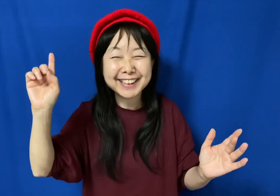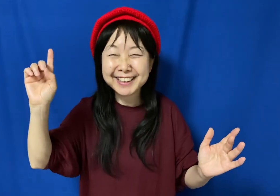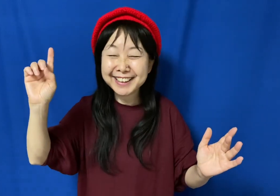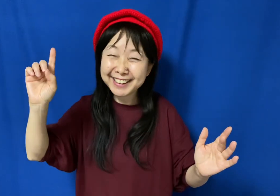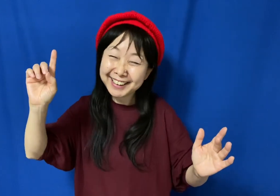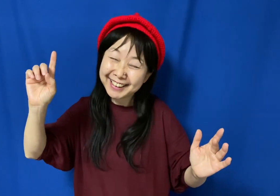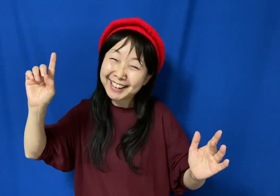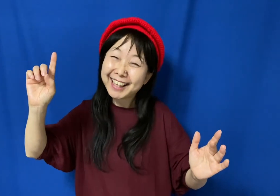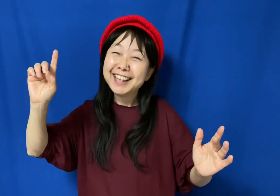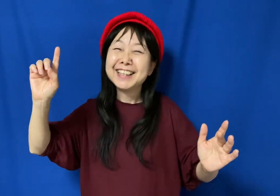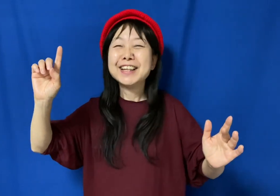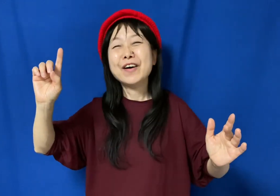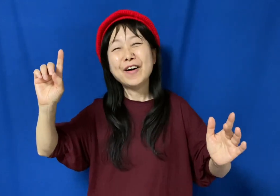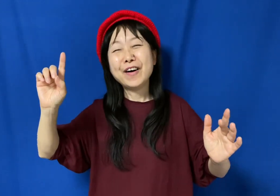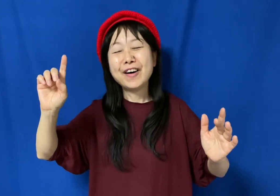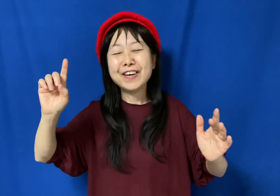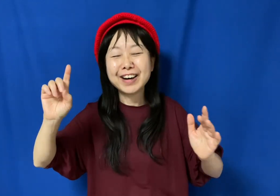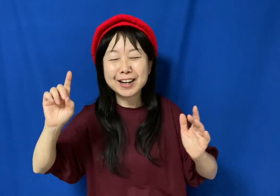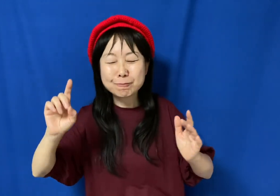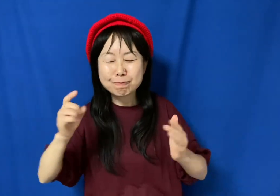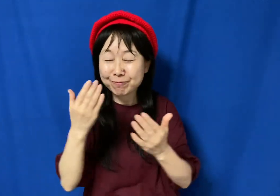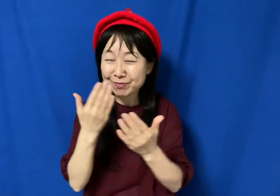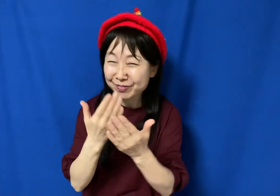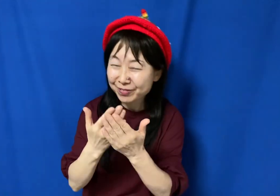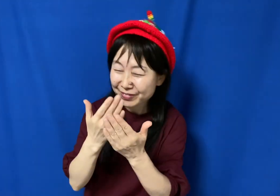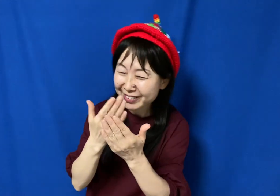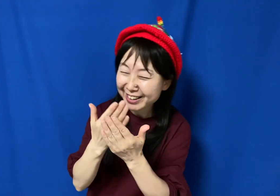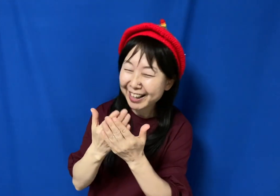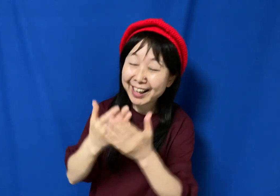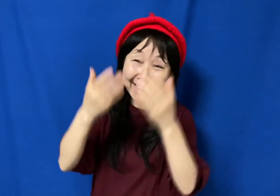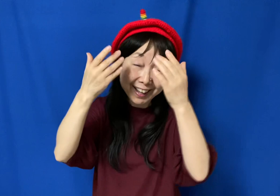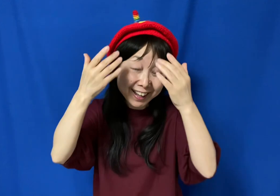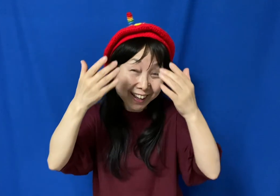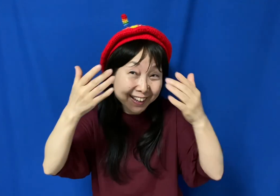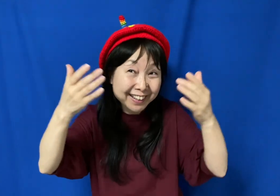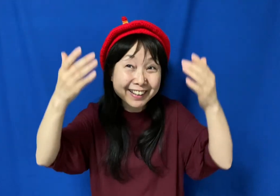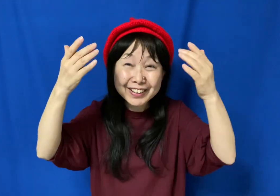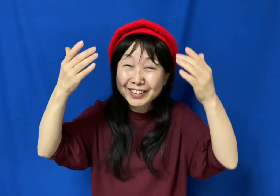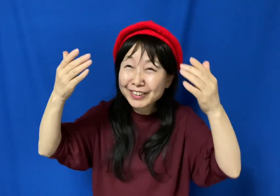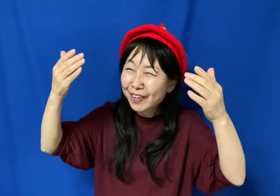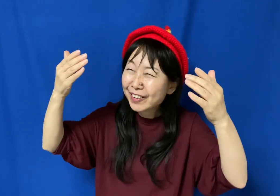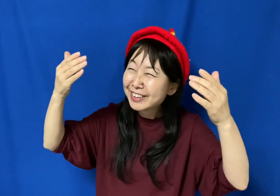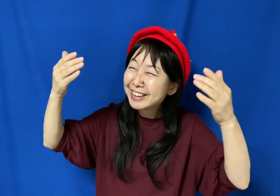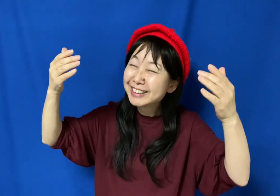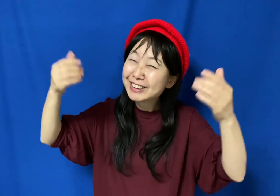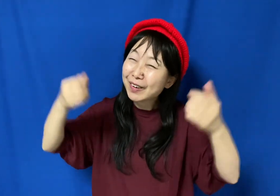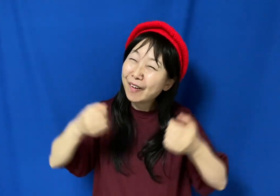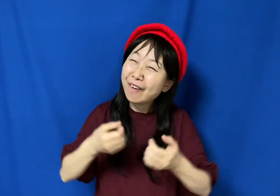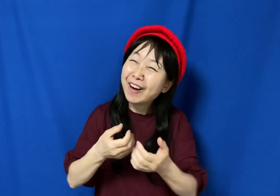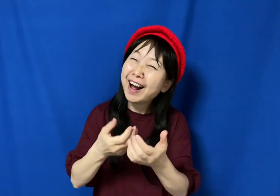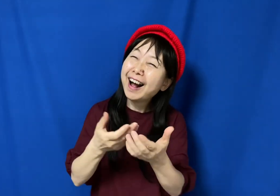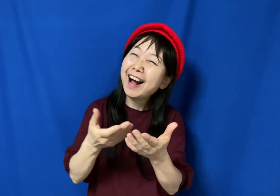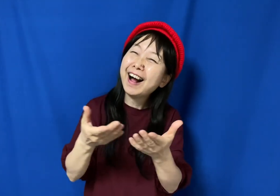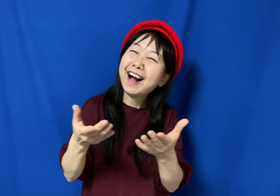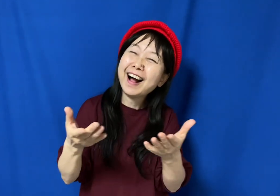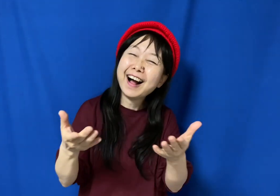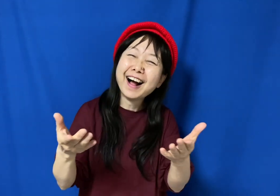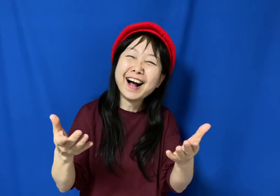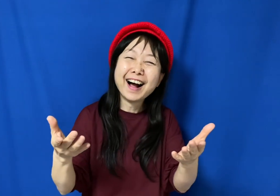何を望んで（手話：ちょうだい・夢） いるのでしょうか